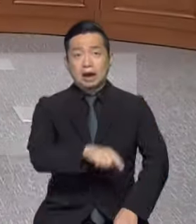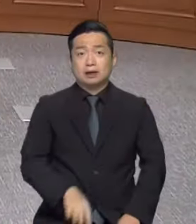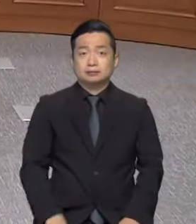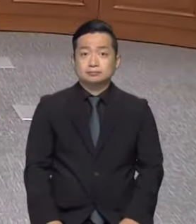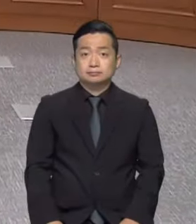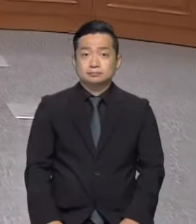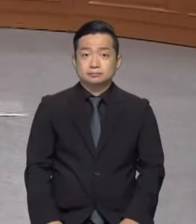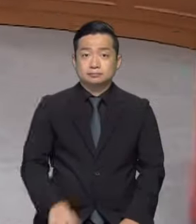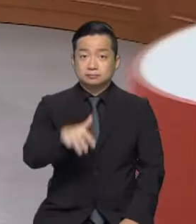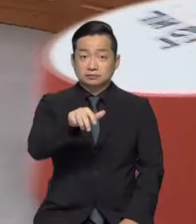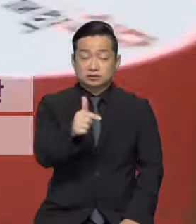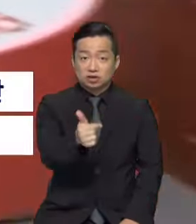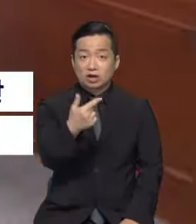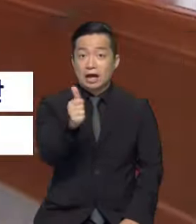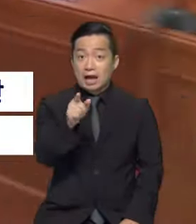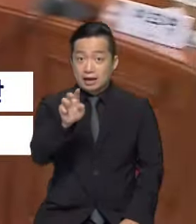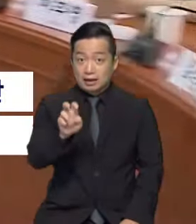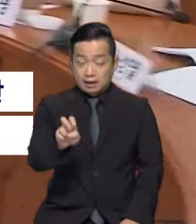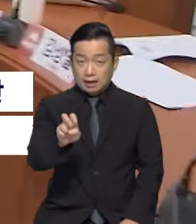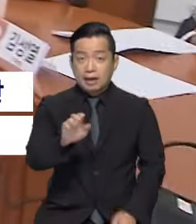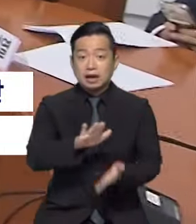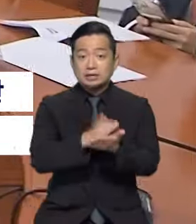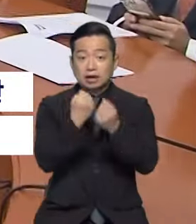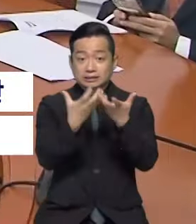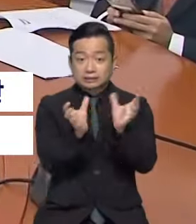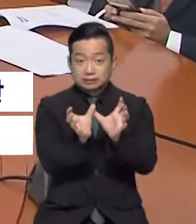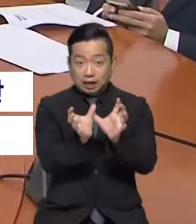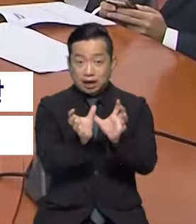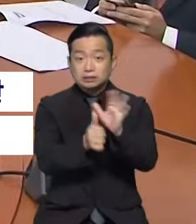(기자) 천하람 개혁신당 원내대표는 아직 의혹 수준에 불과하다면서 대화 내용을